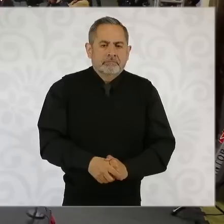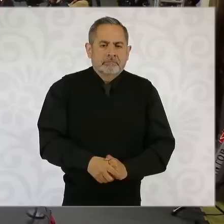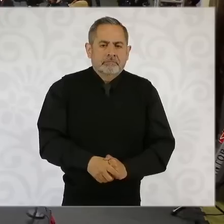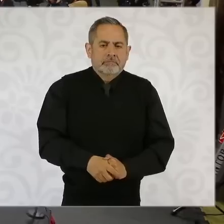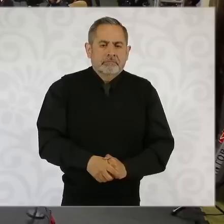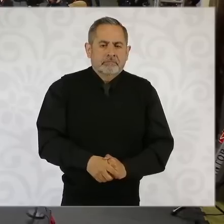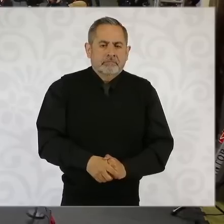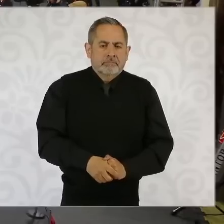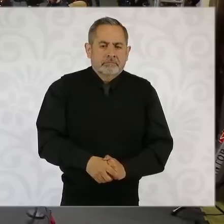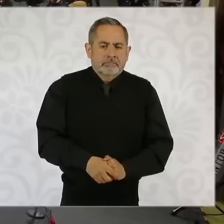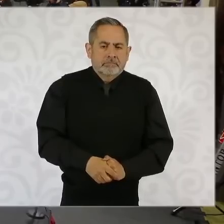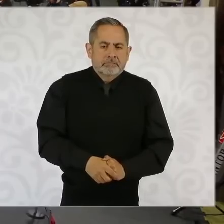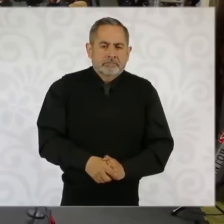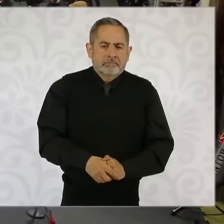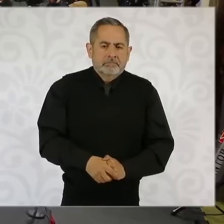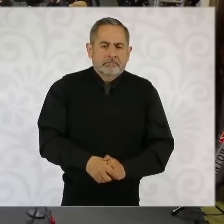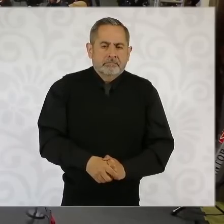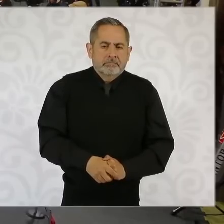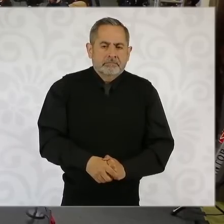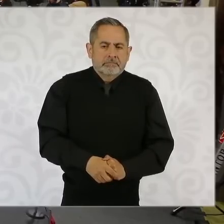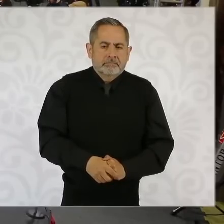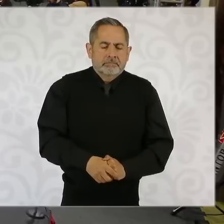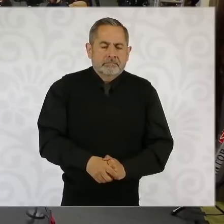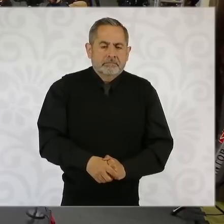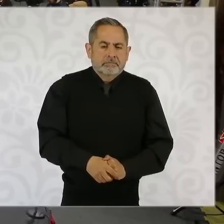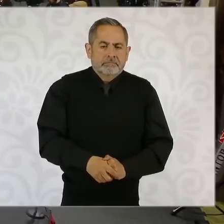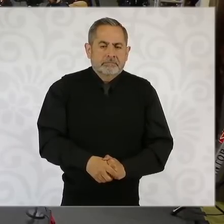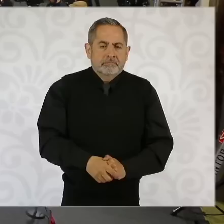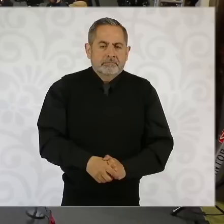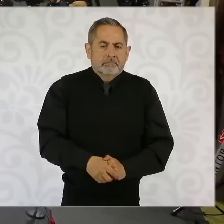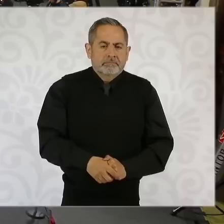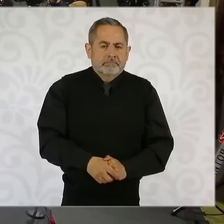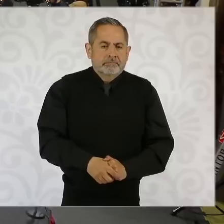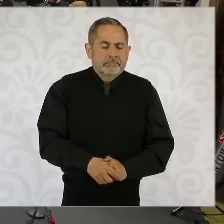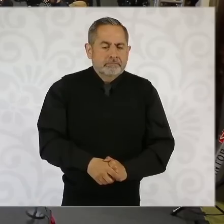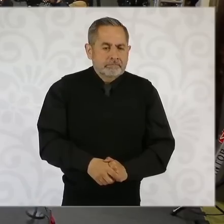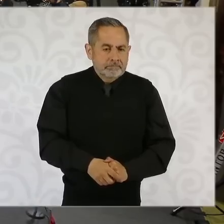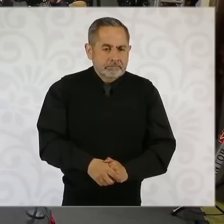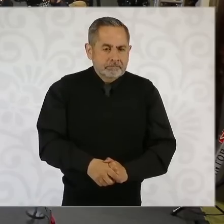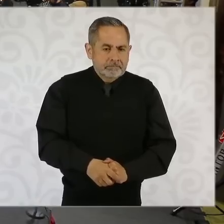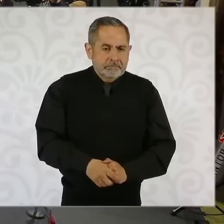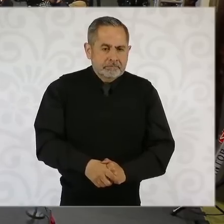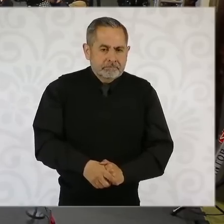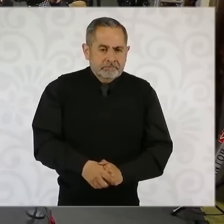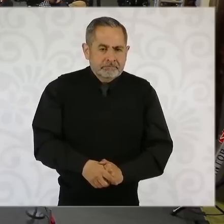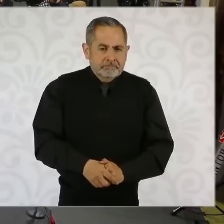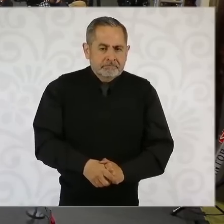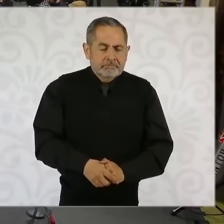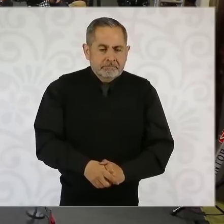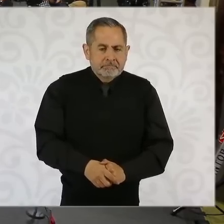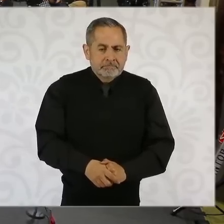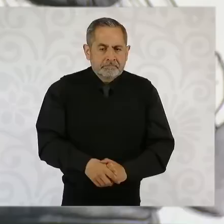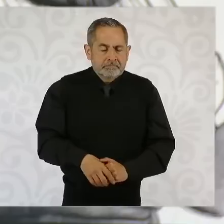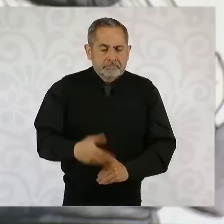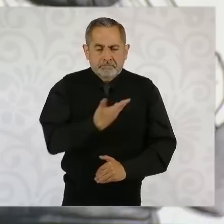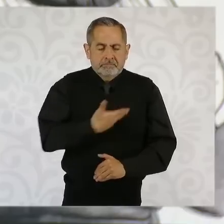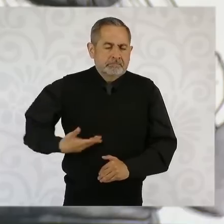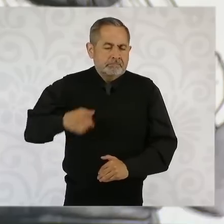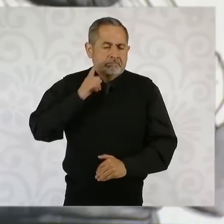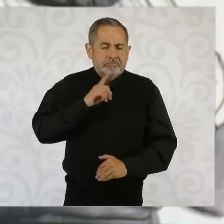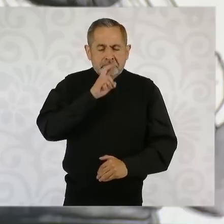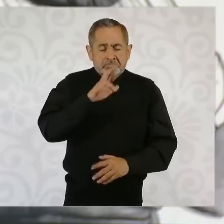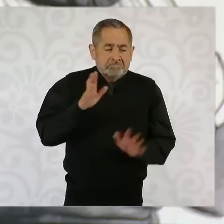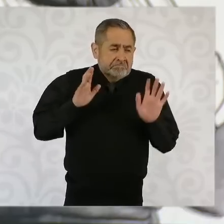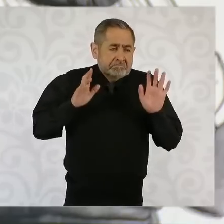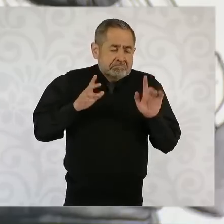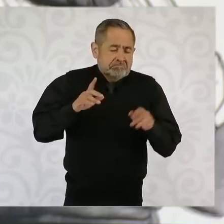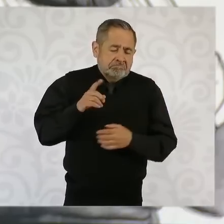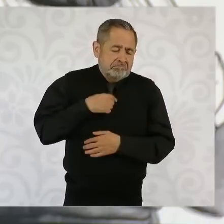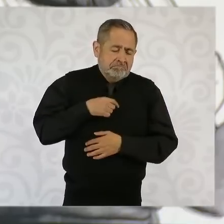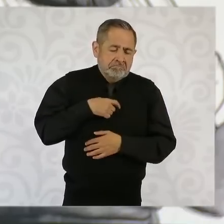una nosotros no estamos de acuerdo con la censura Pero lo que sí creemos es que se